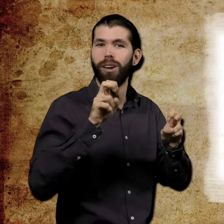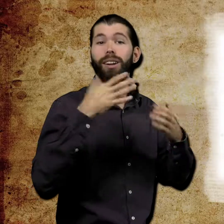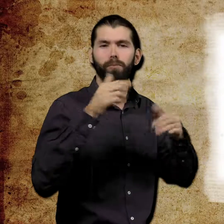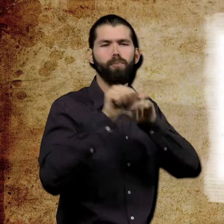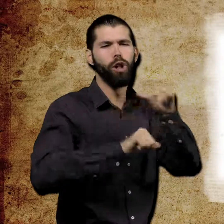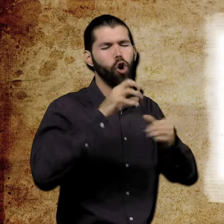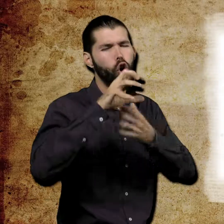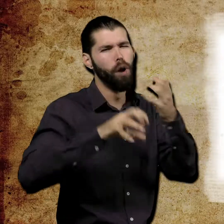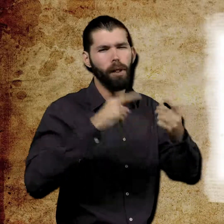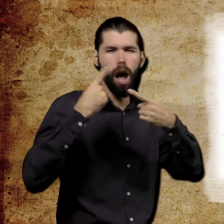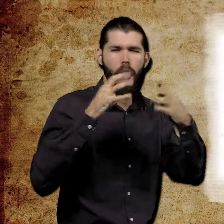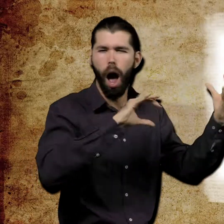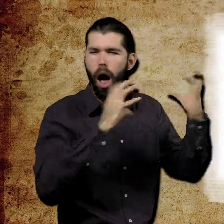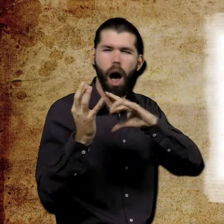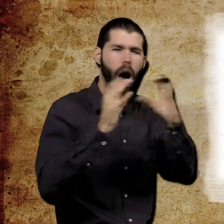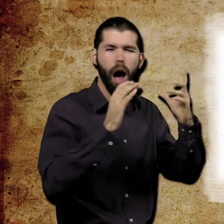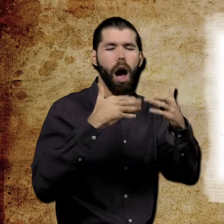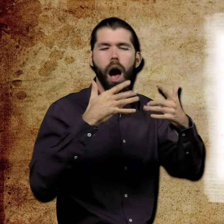Després d'un complex procés de revisió i tramitació,